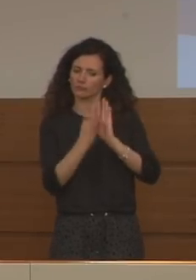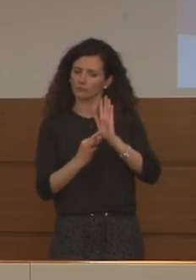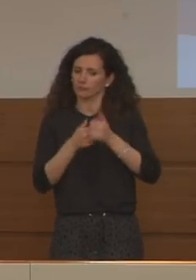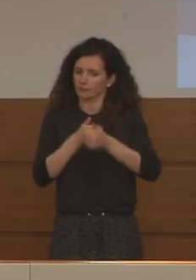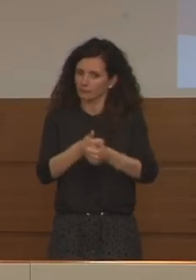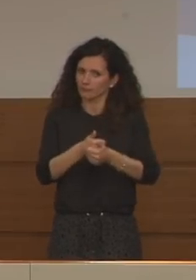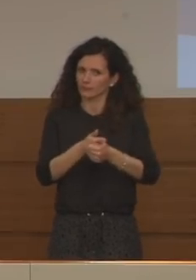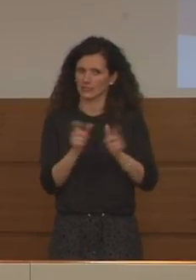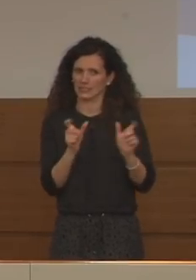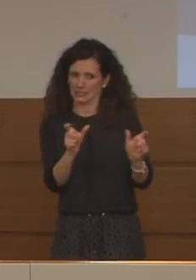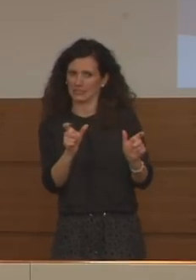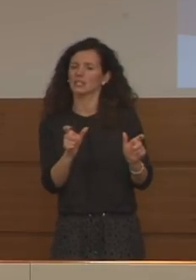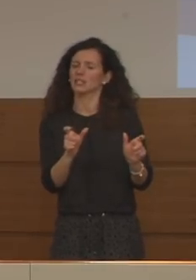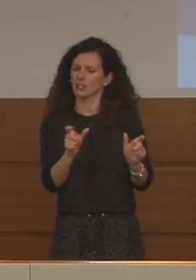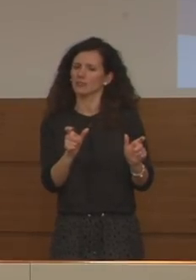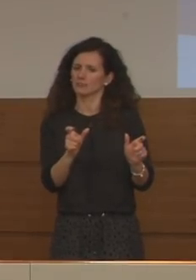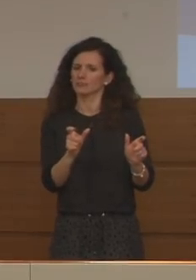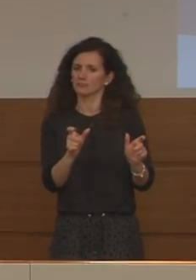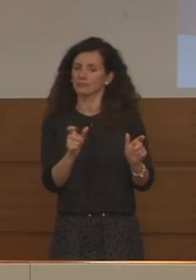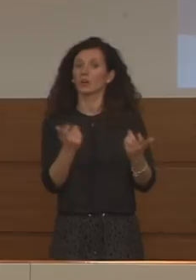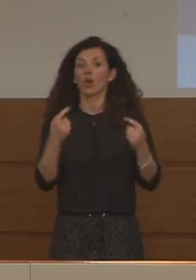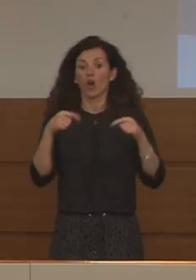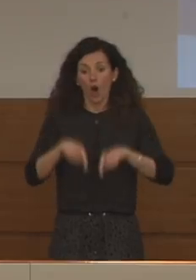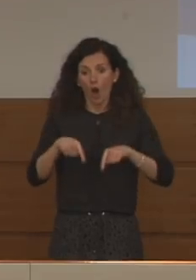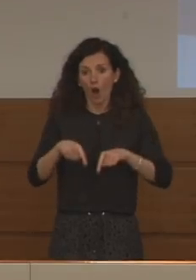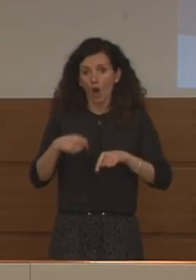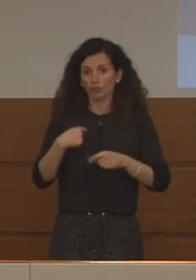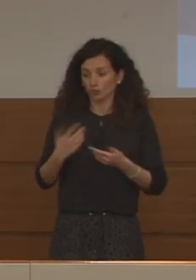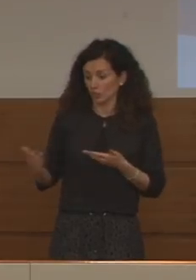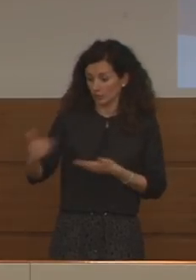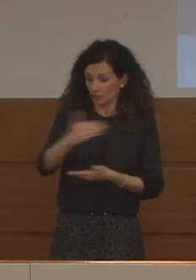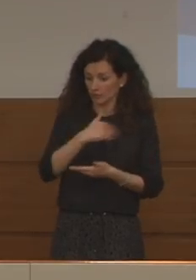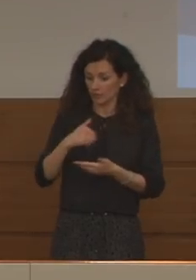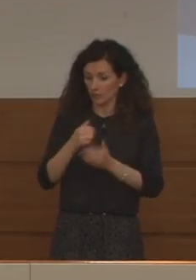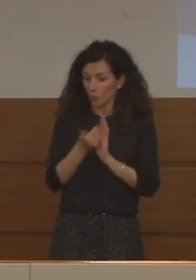diciamo noi, quello che censiamo oggi, censiamo qualcosa che è avvenuto due